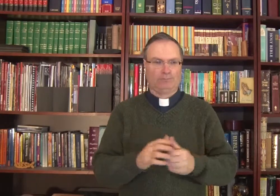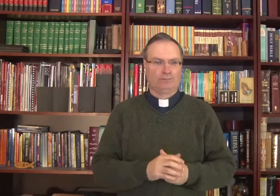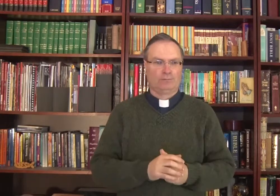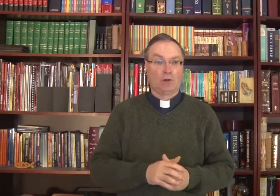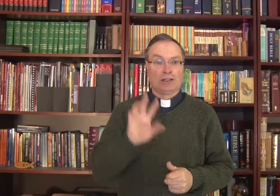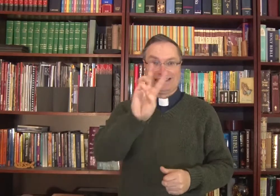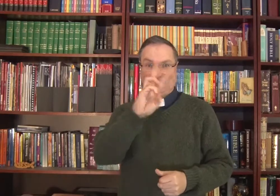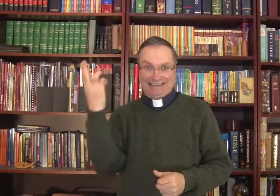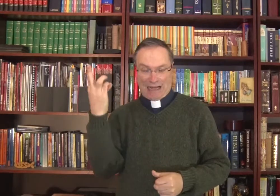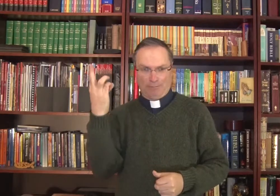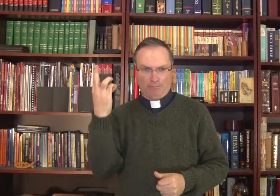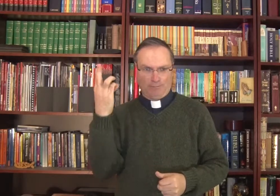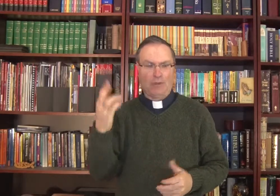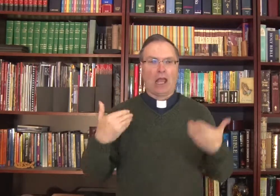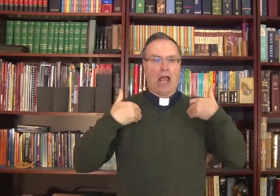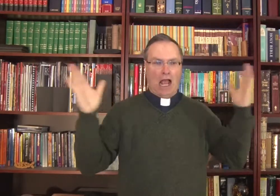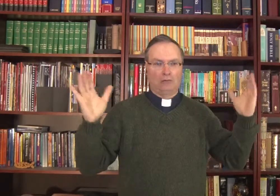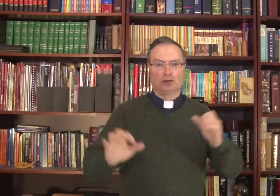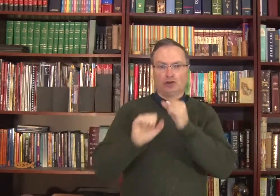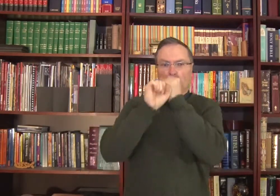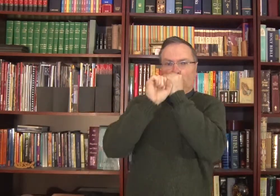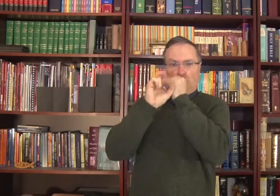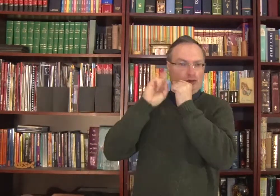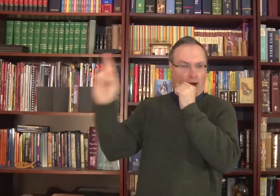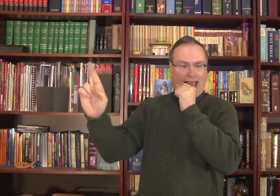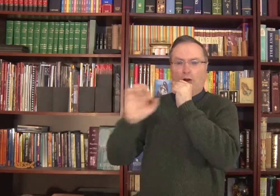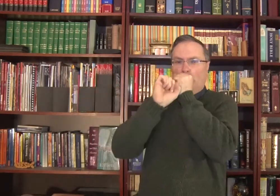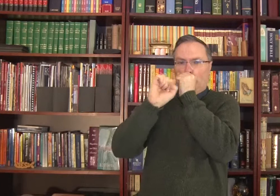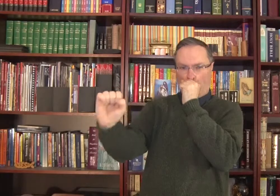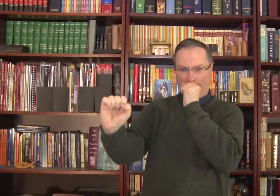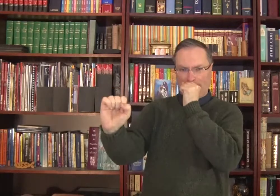Le sixième ange sonna de la trompette,